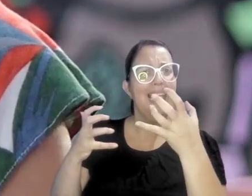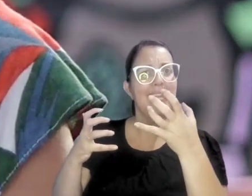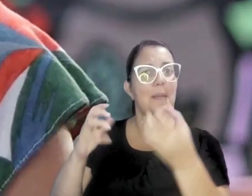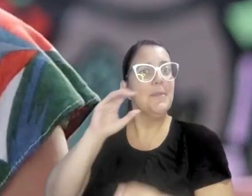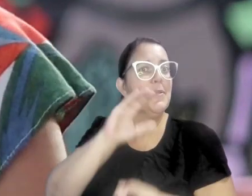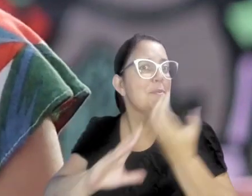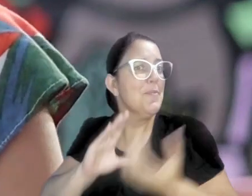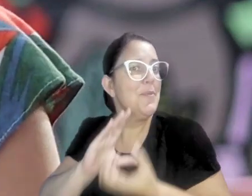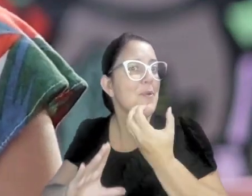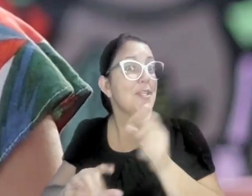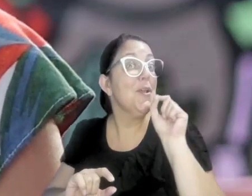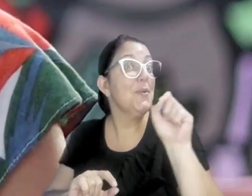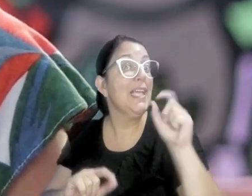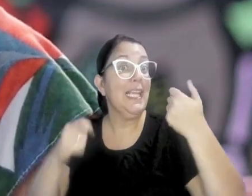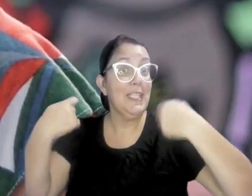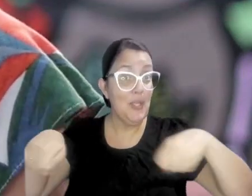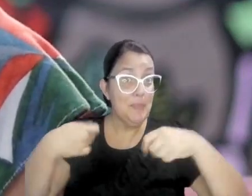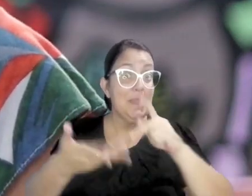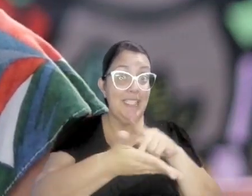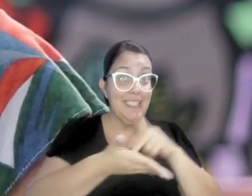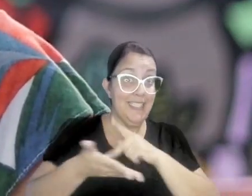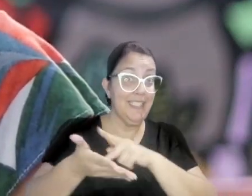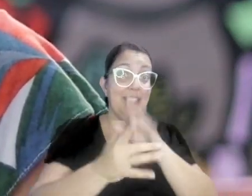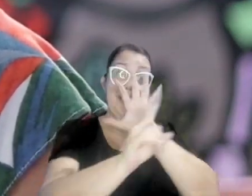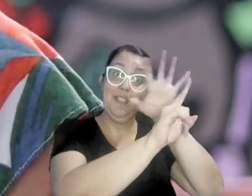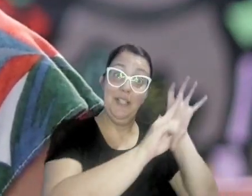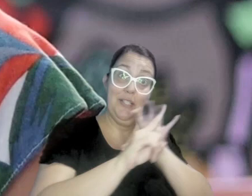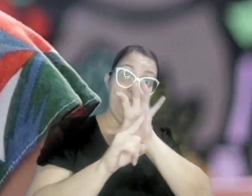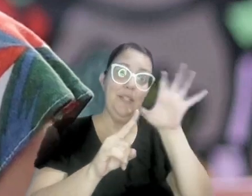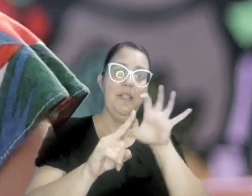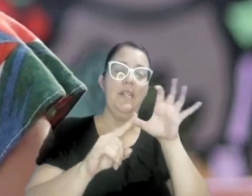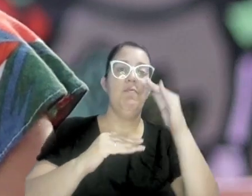porque tudo isso vai gerar impacto e não vai ser possível que esse impacto seja direcionado de forma desigual